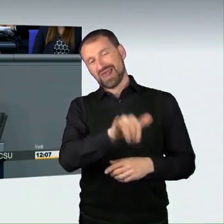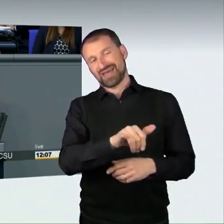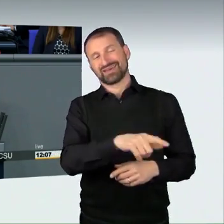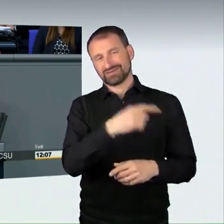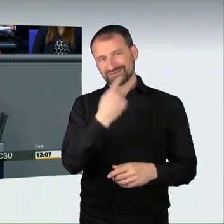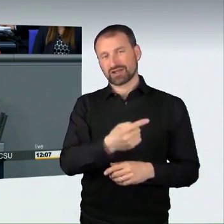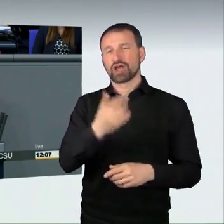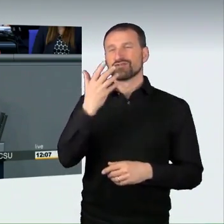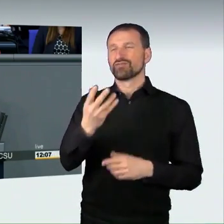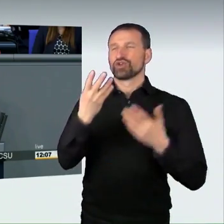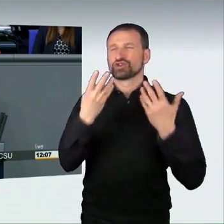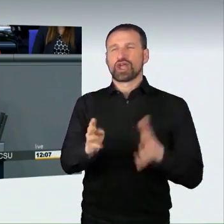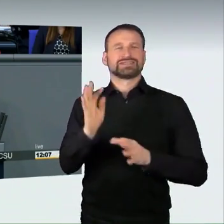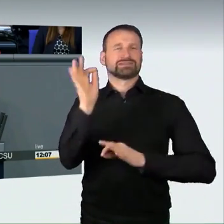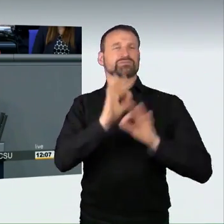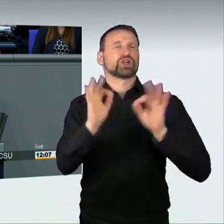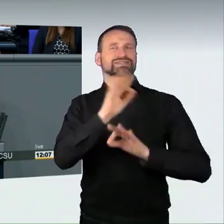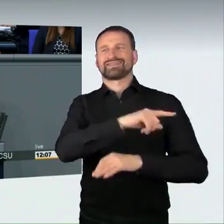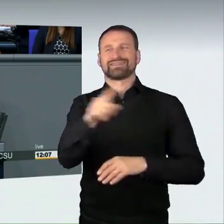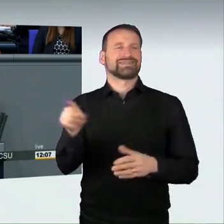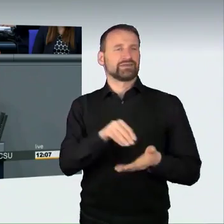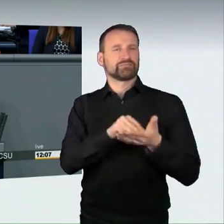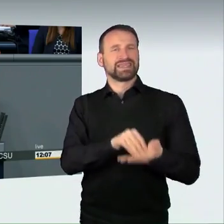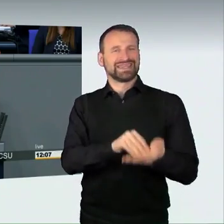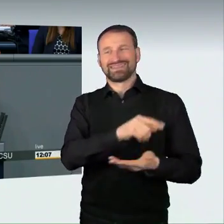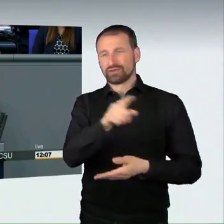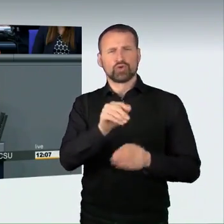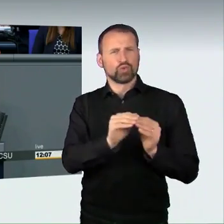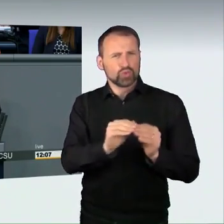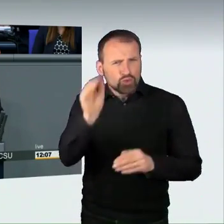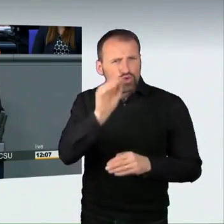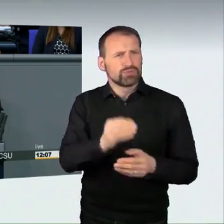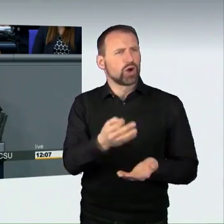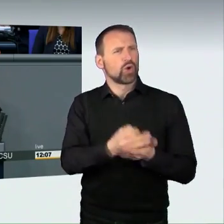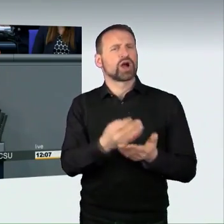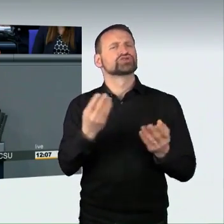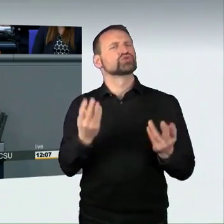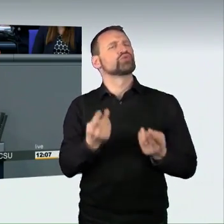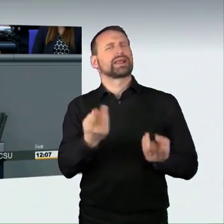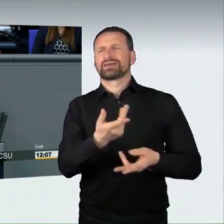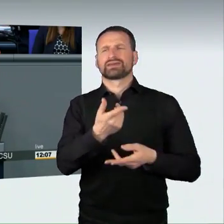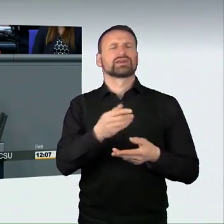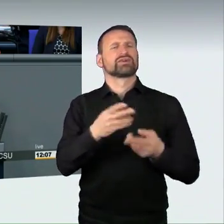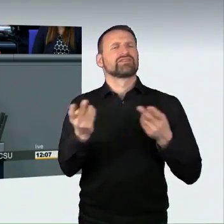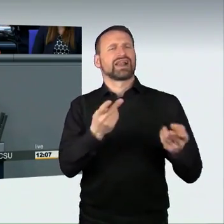die angeboten werden, über der ortsüblichen Vergleichsmiete lägen. Daraus ziehen Sie jetzt den Schluss, dass es sich dabei immer